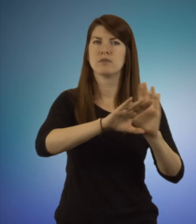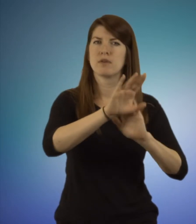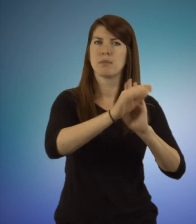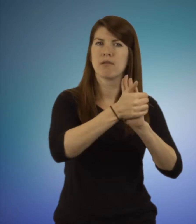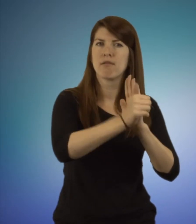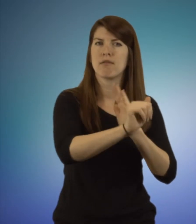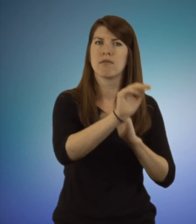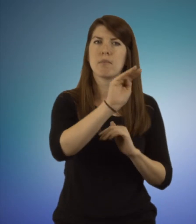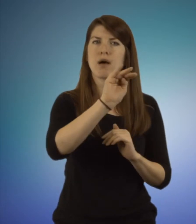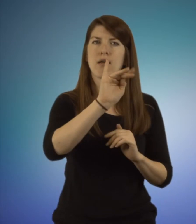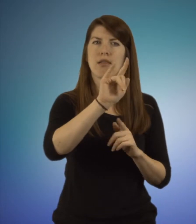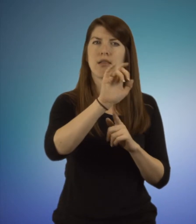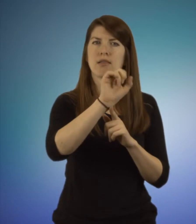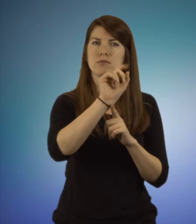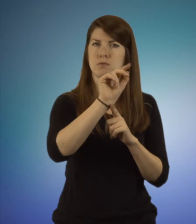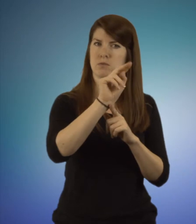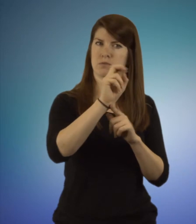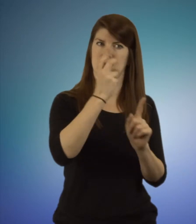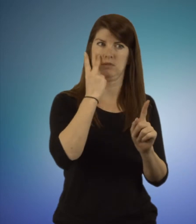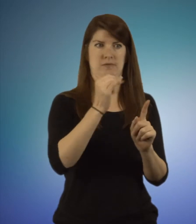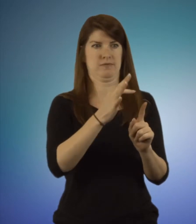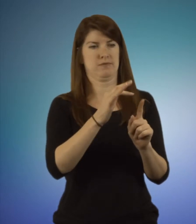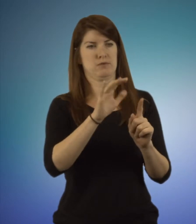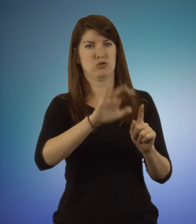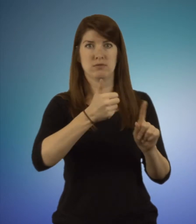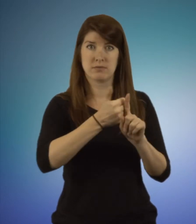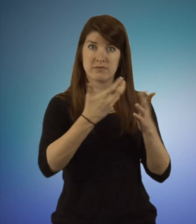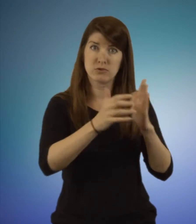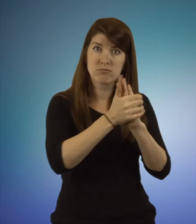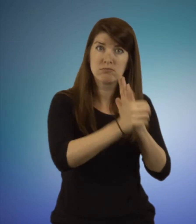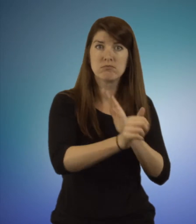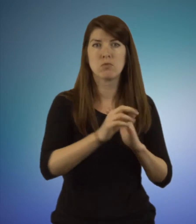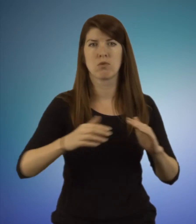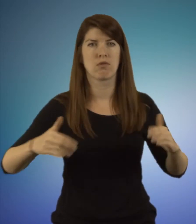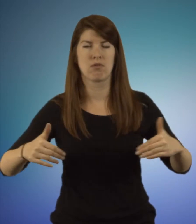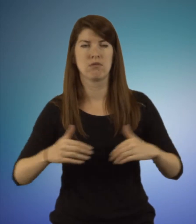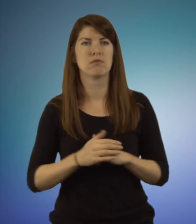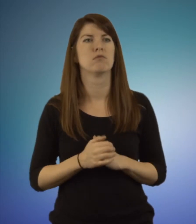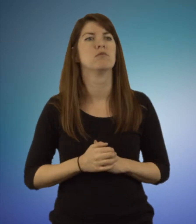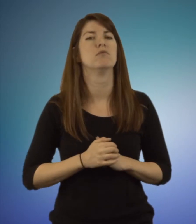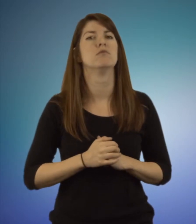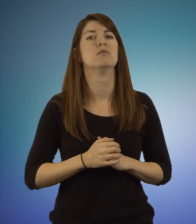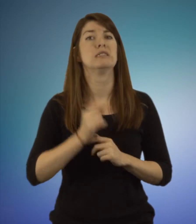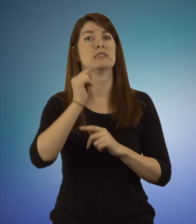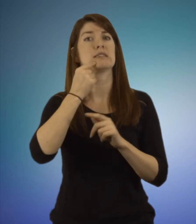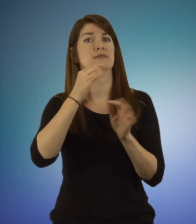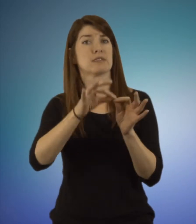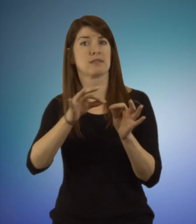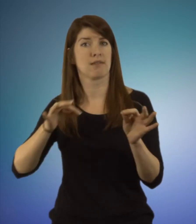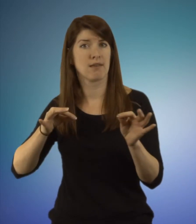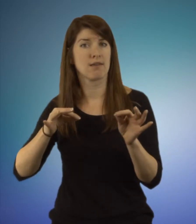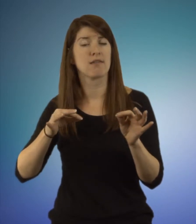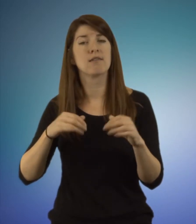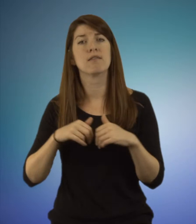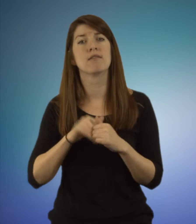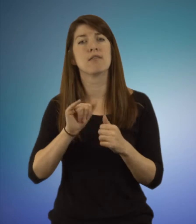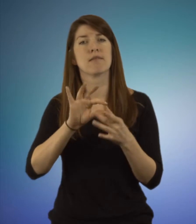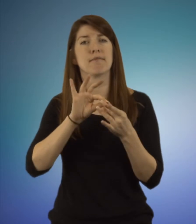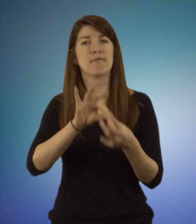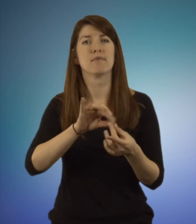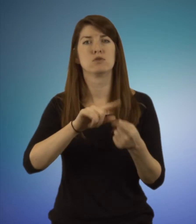IFSP con usted, se referirán a los hitos del desarrollo y discutirán si su hijo los cumplió.